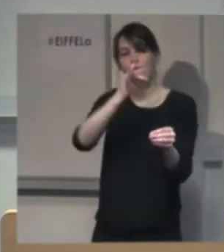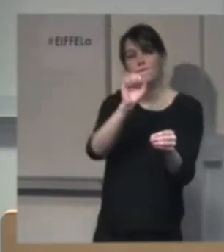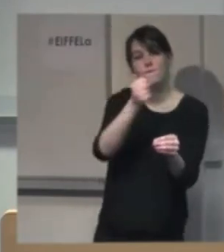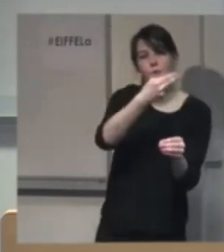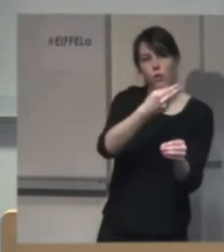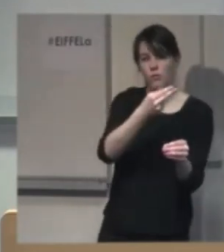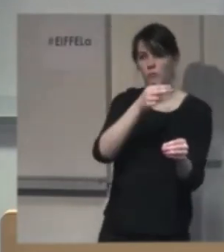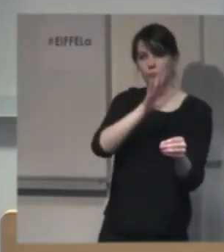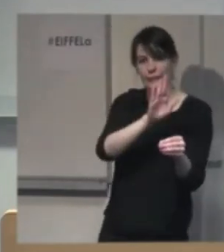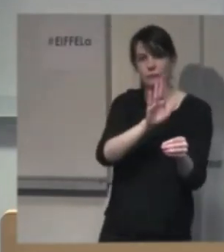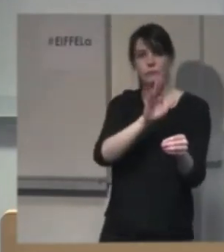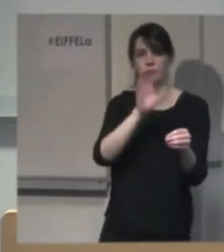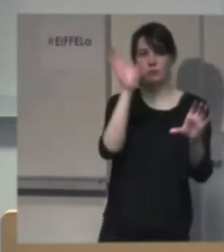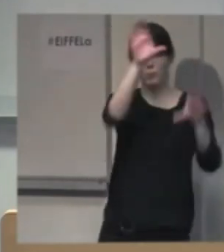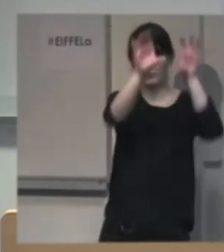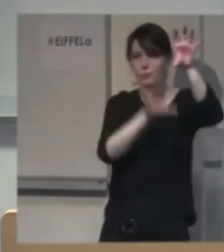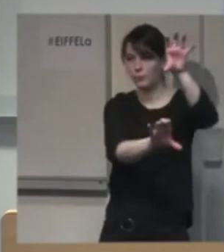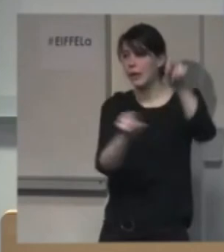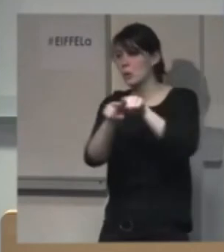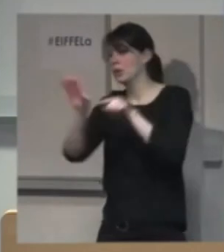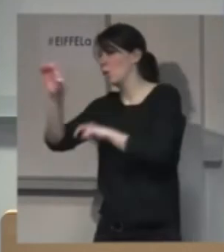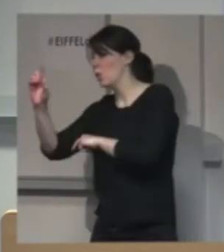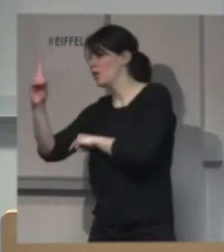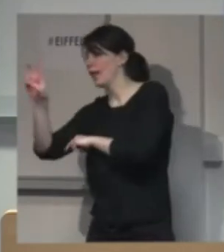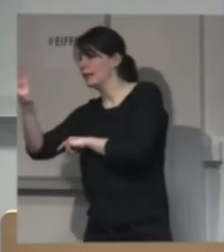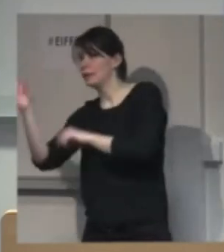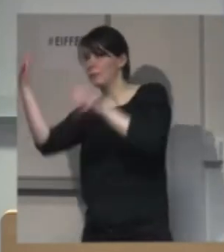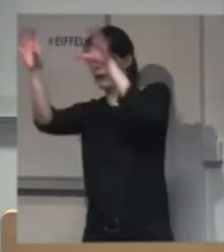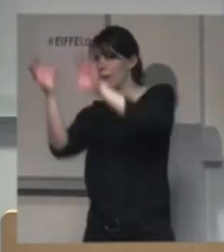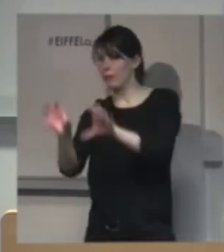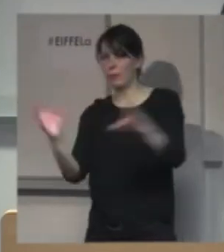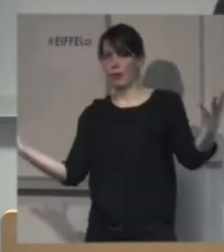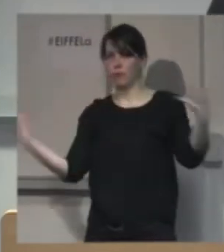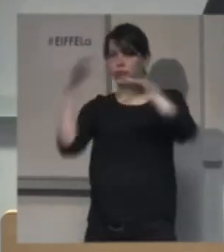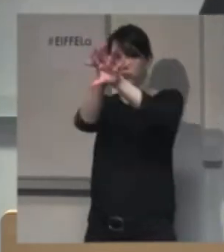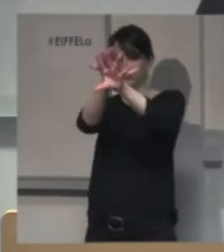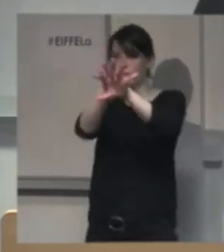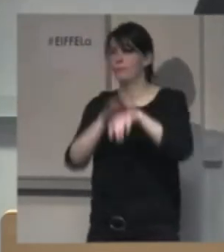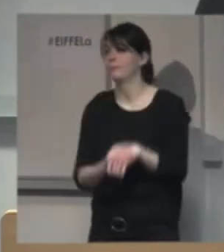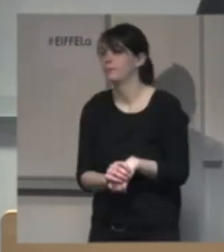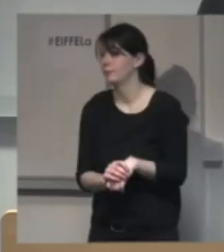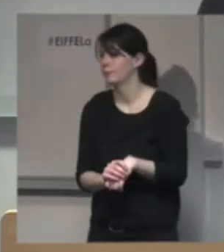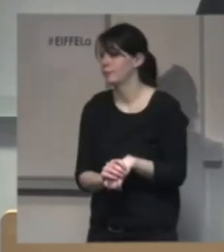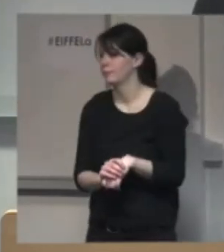Donc, ce sont vraiment des enjeux qui ne sont pas simples, en fait, mais auxquels tout le monde s'attelle avec enthousiasme.